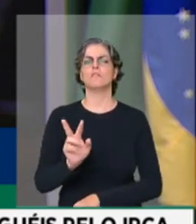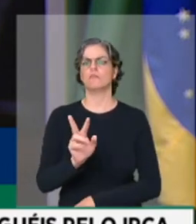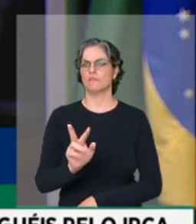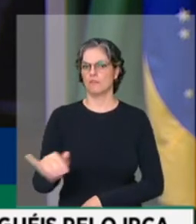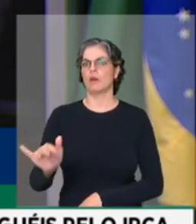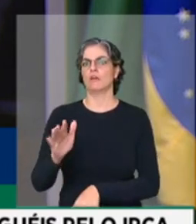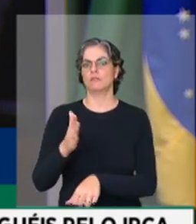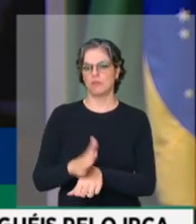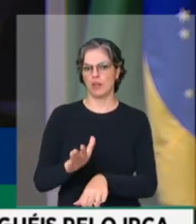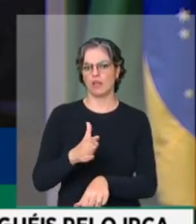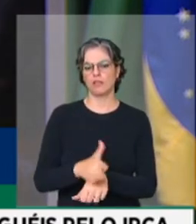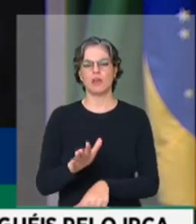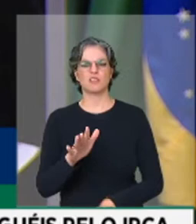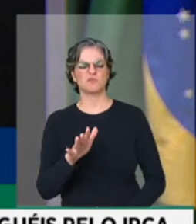REAIS... QUE VAI TREINAR E QUE